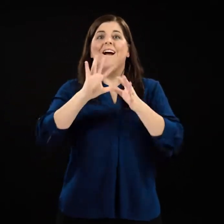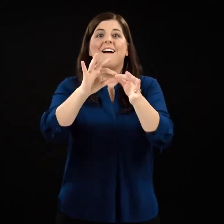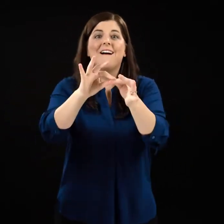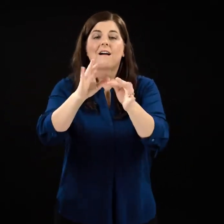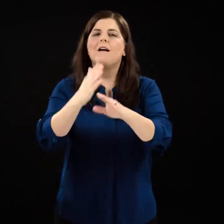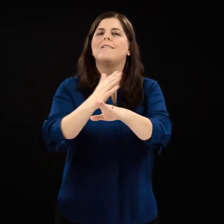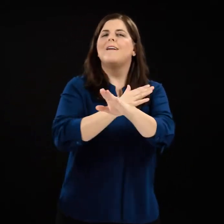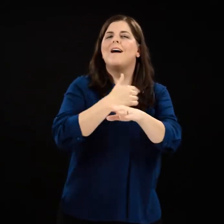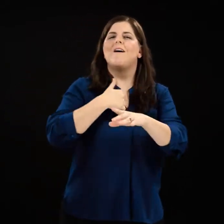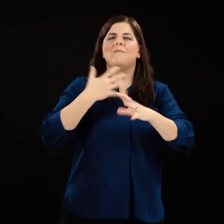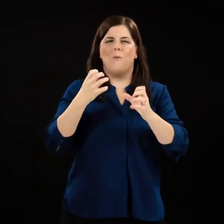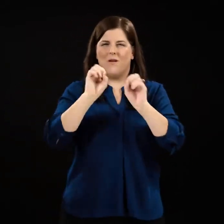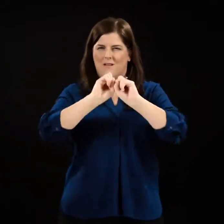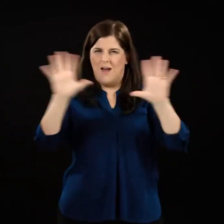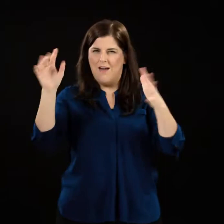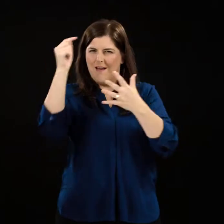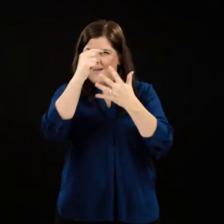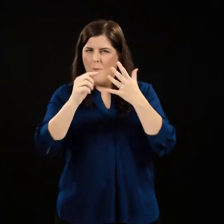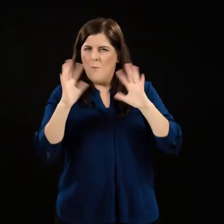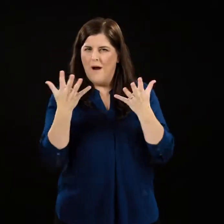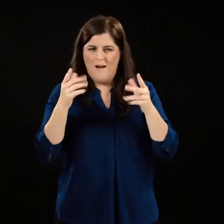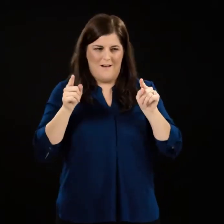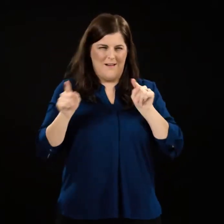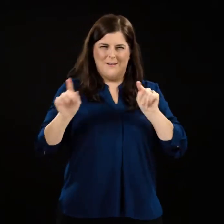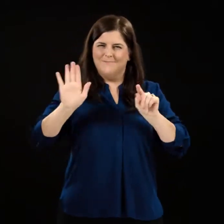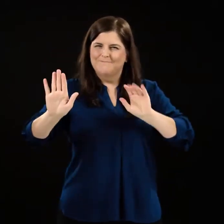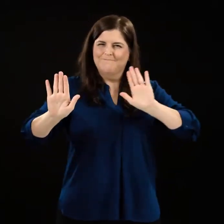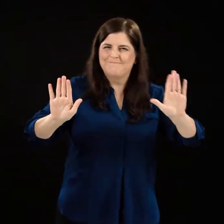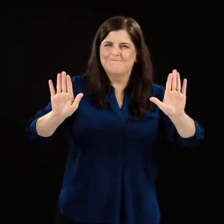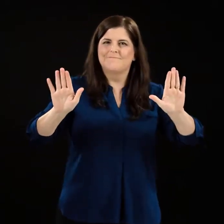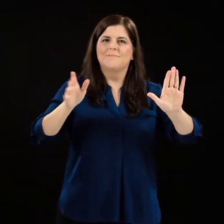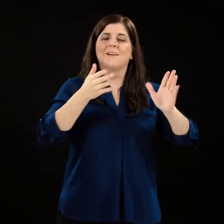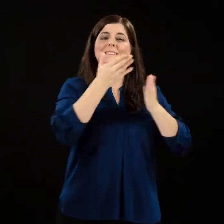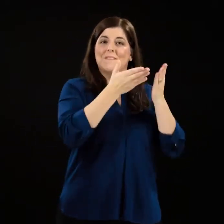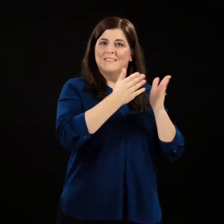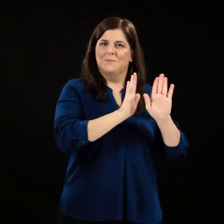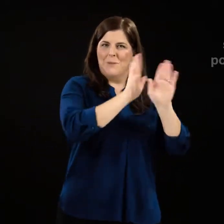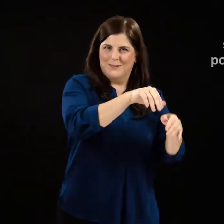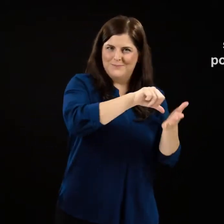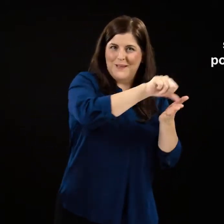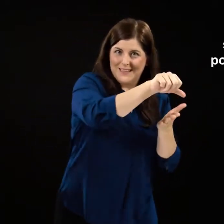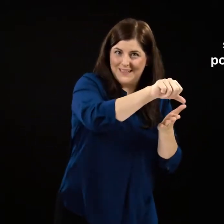1. Les services postpayés; et 2. Les services prépayés.